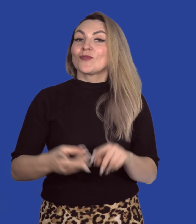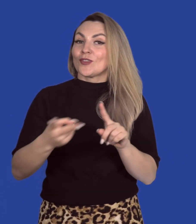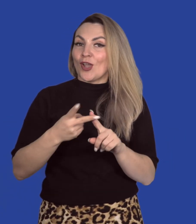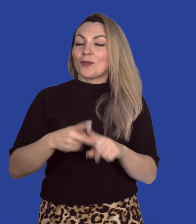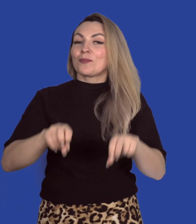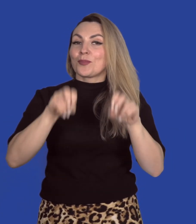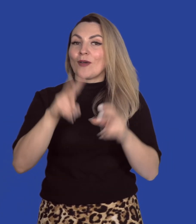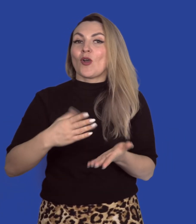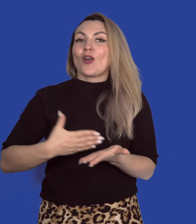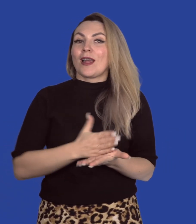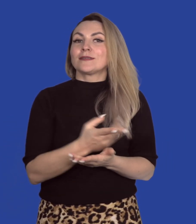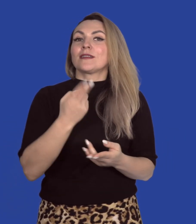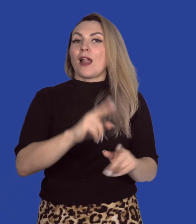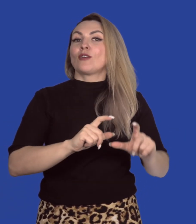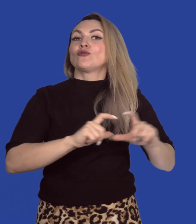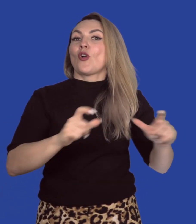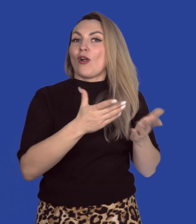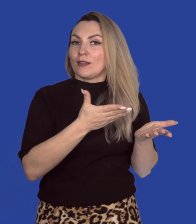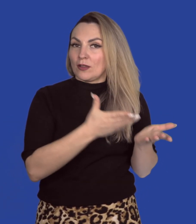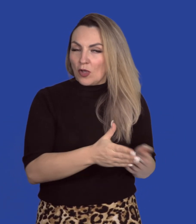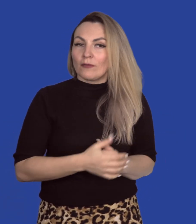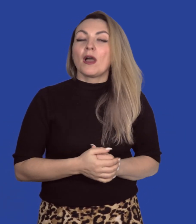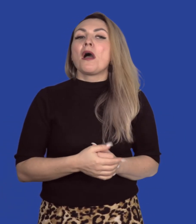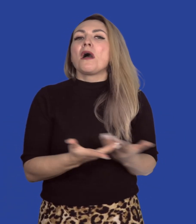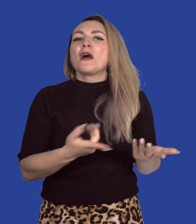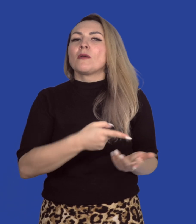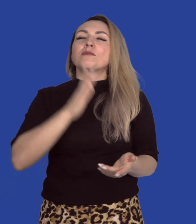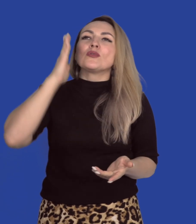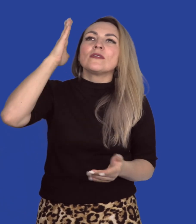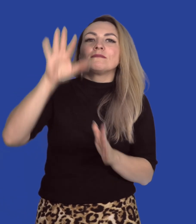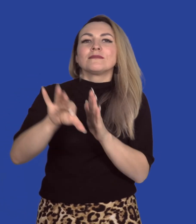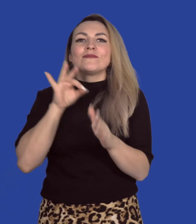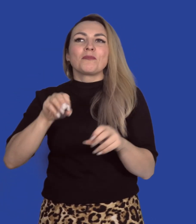А также провели профессиональную ориентацию глухих школьников,